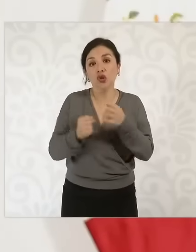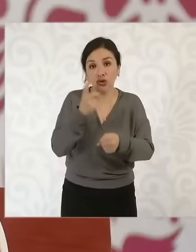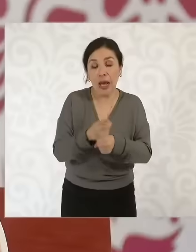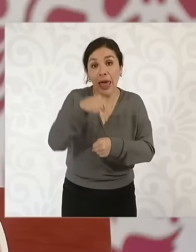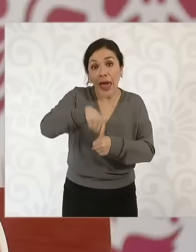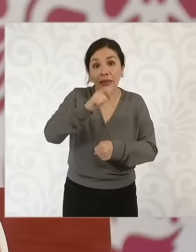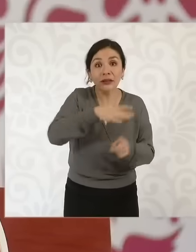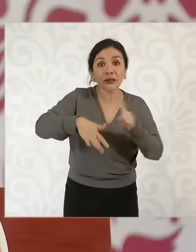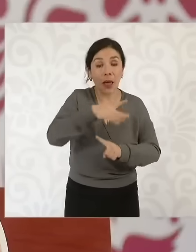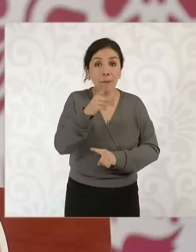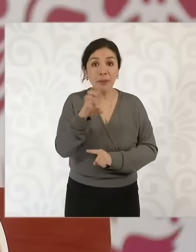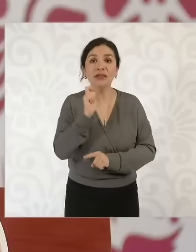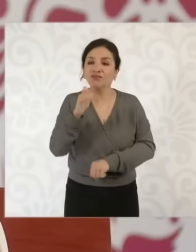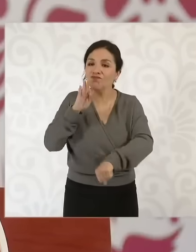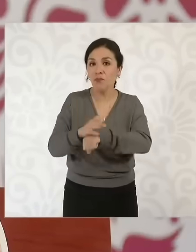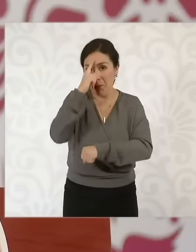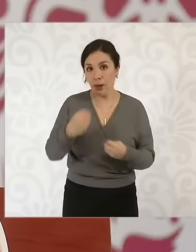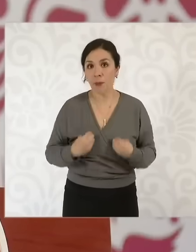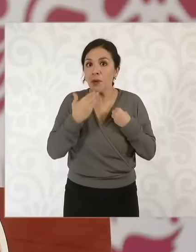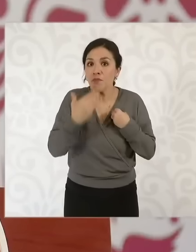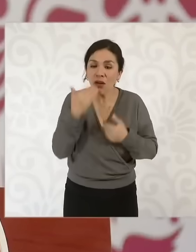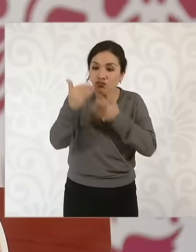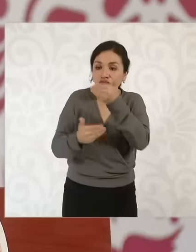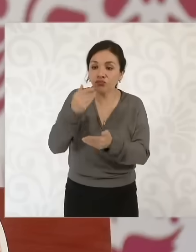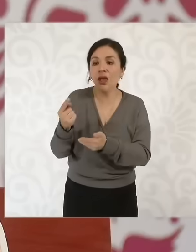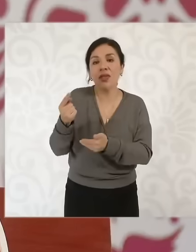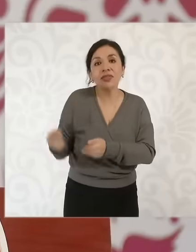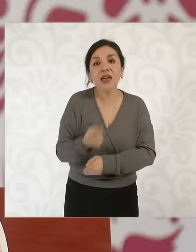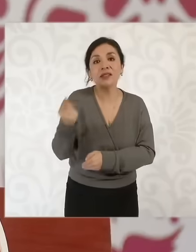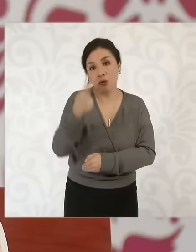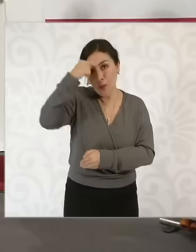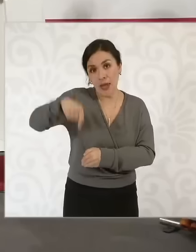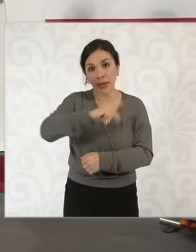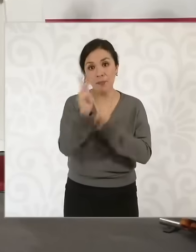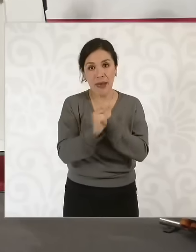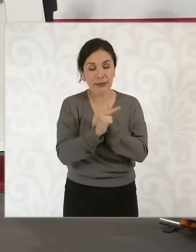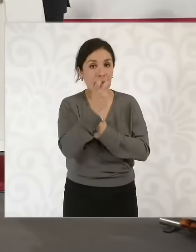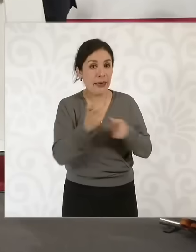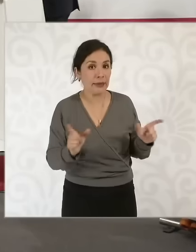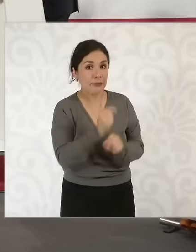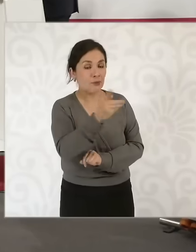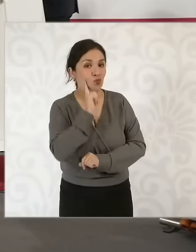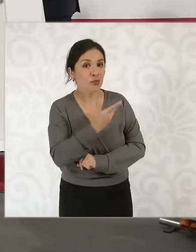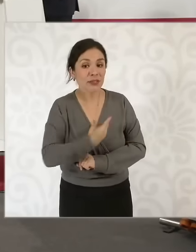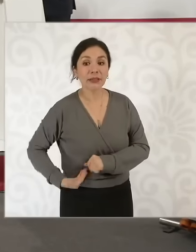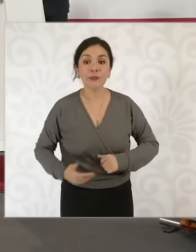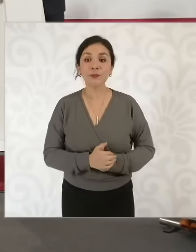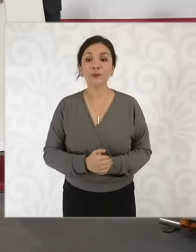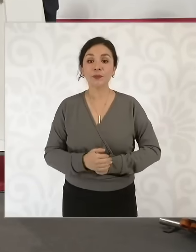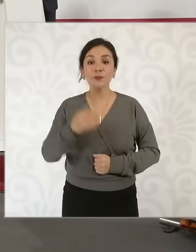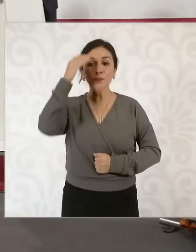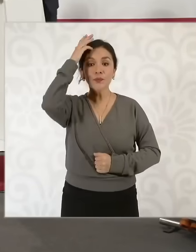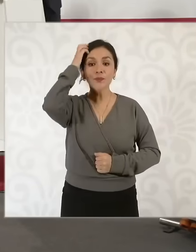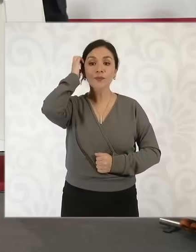pieza clave del bienestar y del desarrollo sostenible del país. ¿Es cuánto, presidenta?